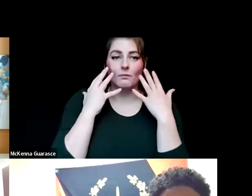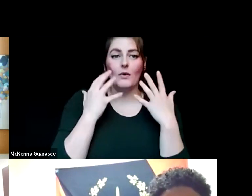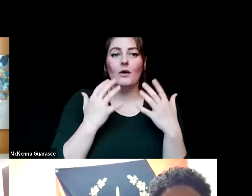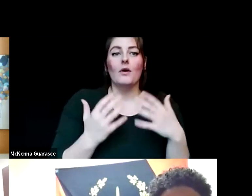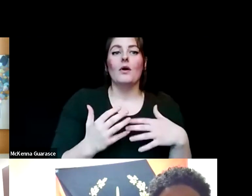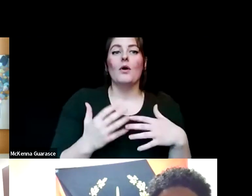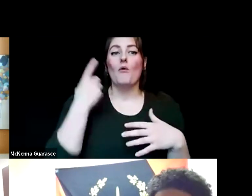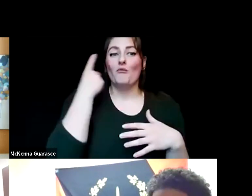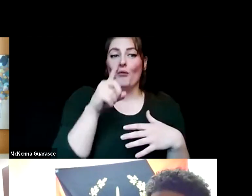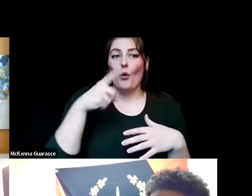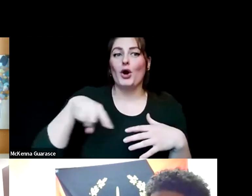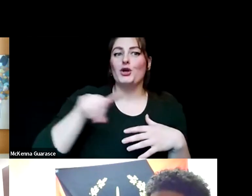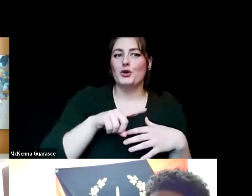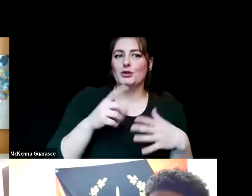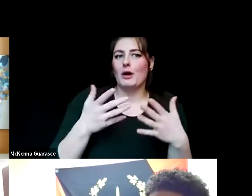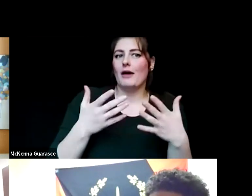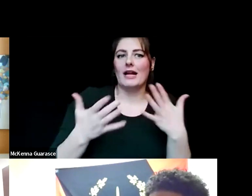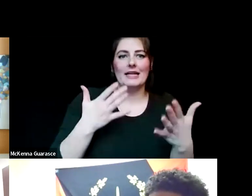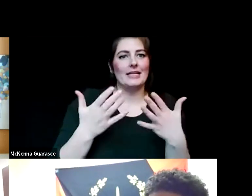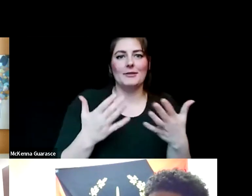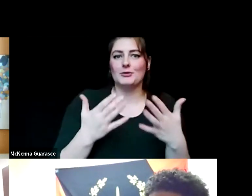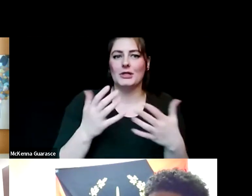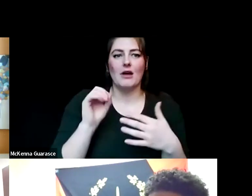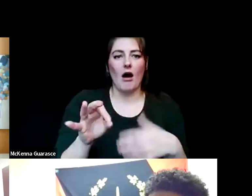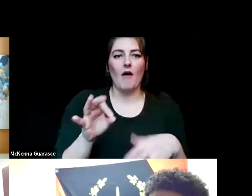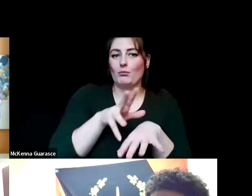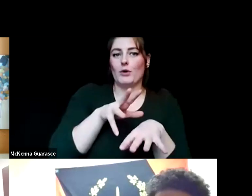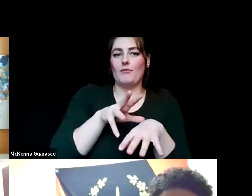para que tuvieran alguna posibilidad de absorberlo en la asistencia de boca a boca.